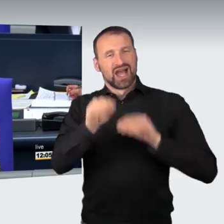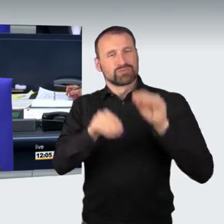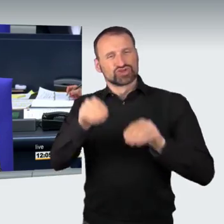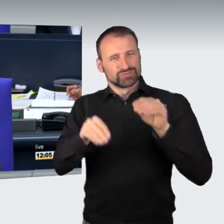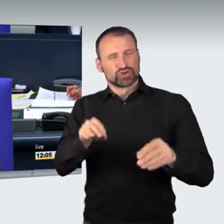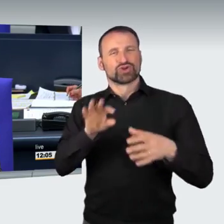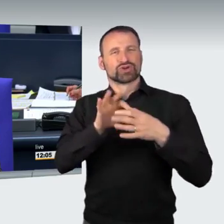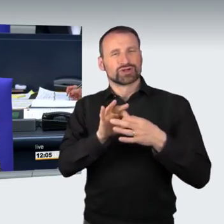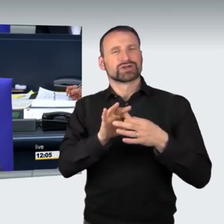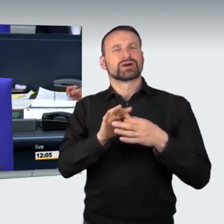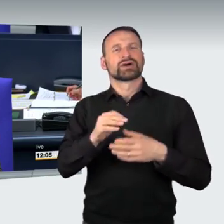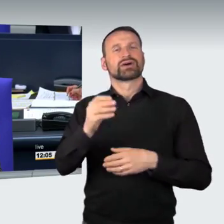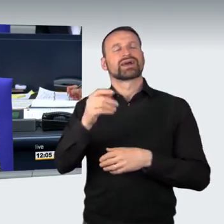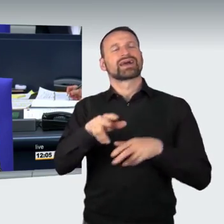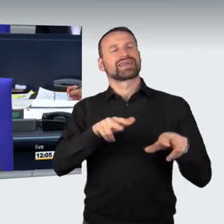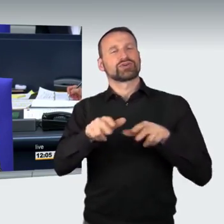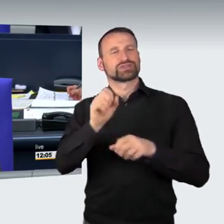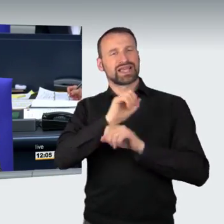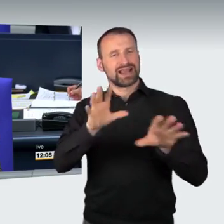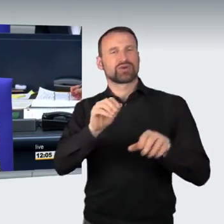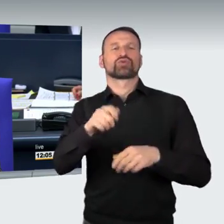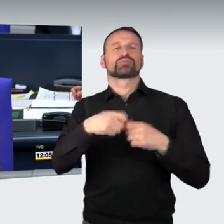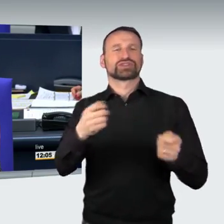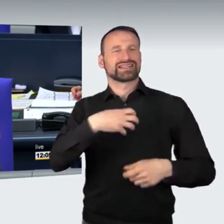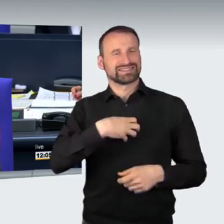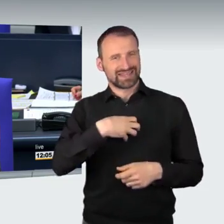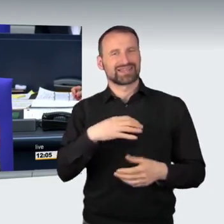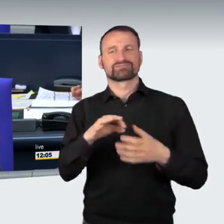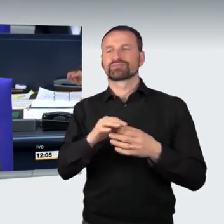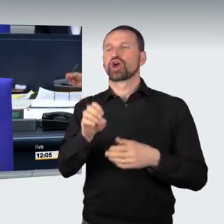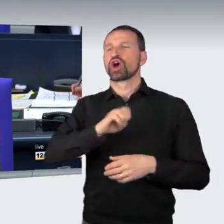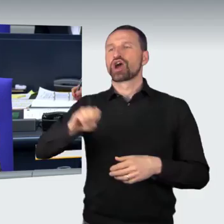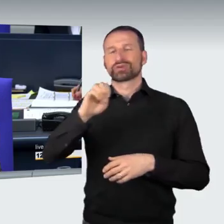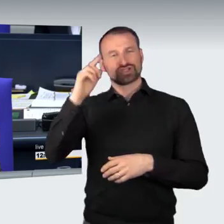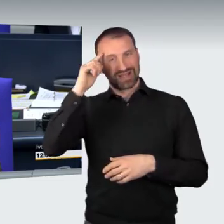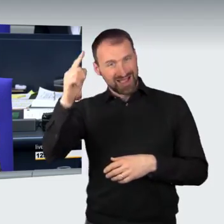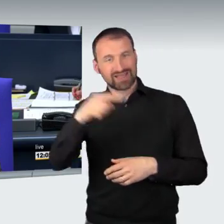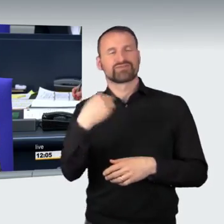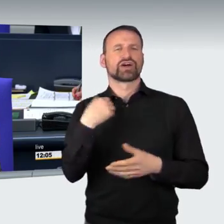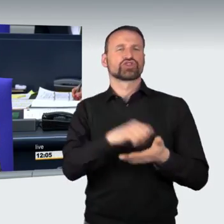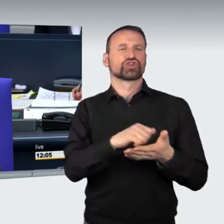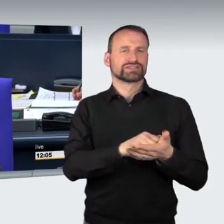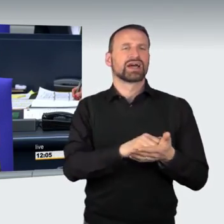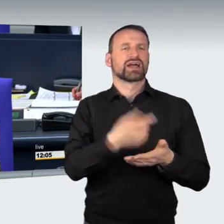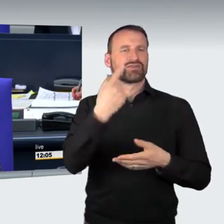über den Entschließungsantrag der Linken auf Drucksache 18/11429 zu der Abgabe einer Regierungserklärung durch die Bundeskanzlerin